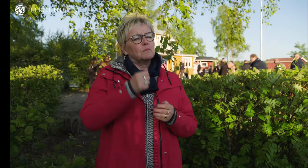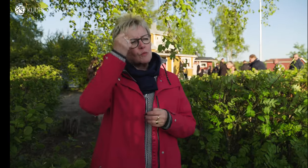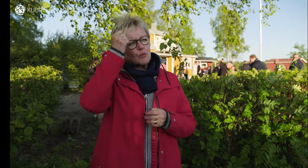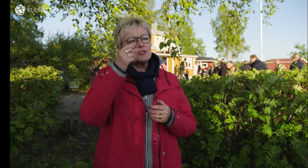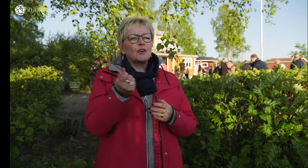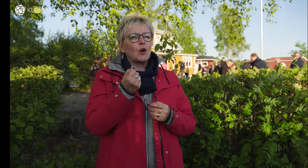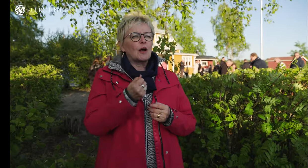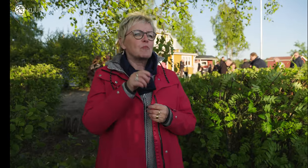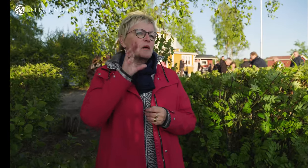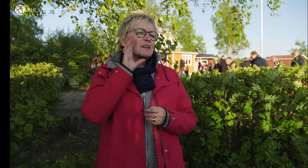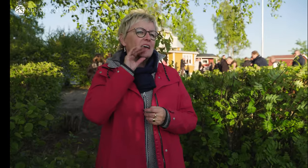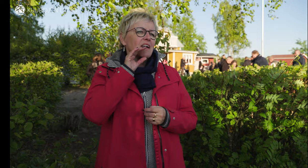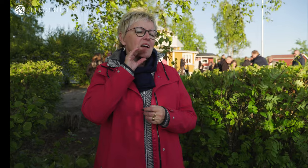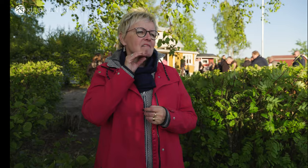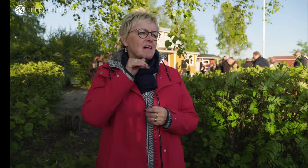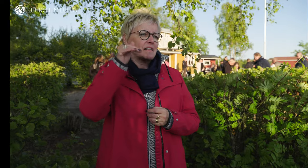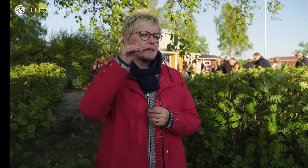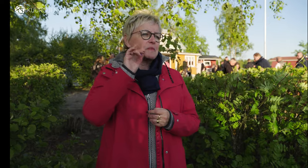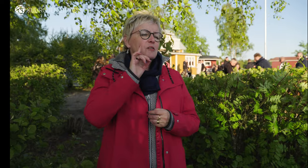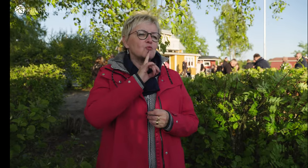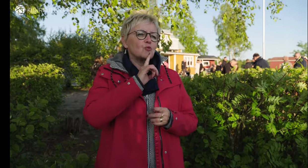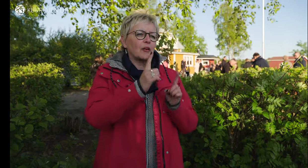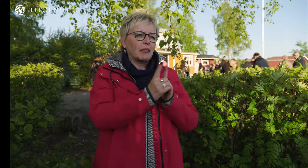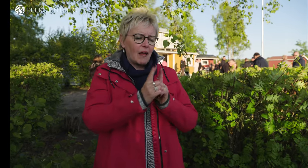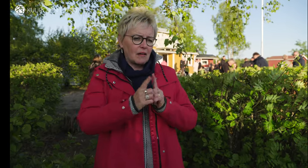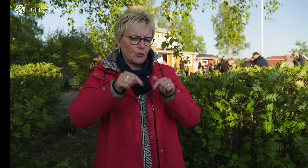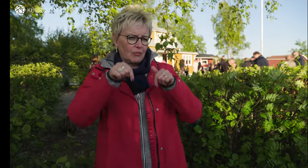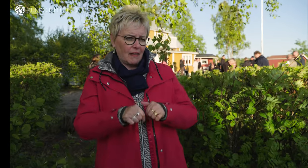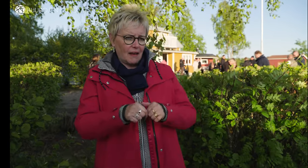Muistan sen, kun olen tavannut vanhempia kuuroja täällä -